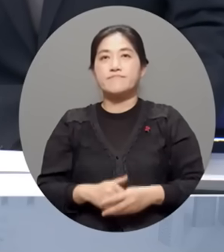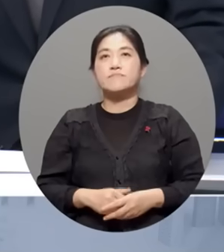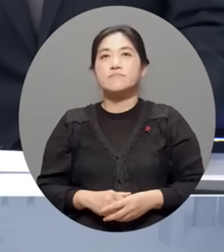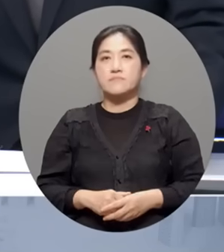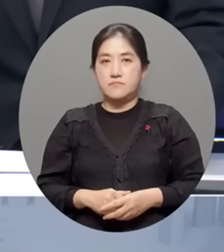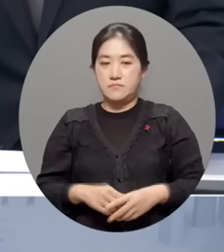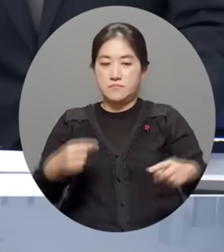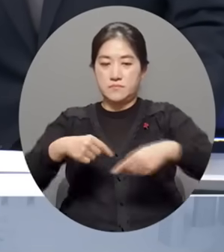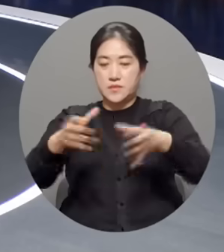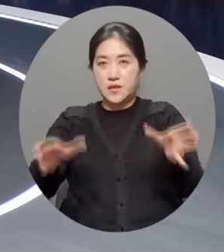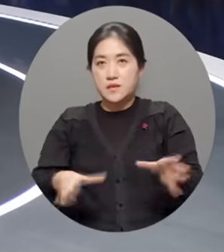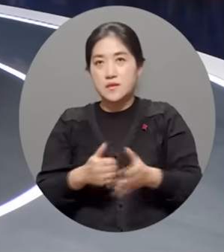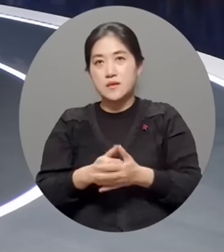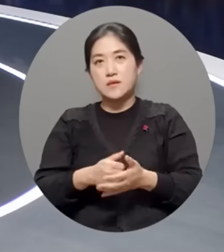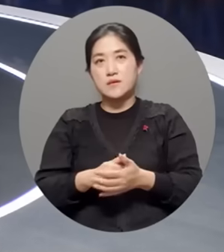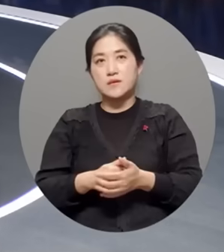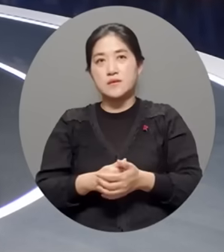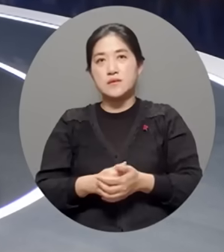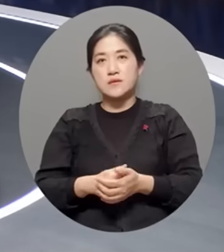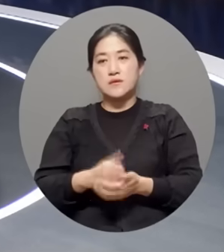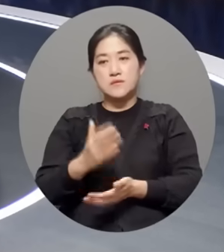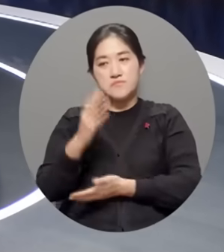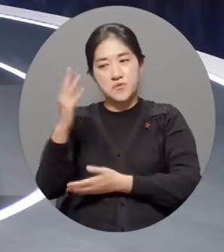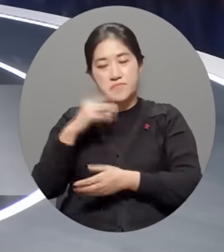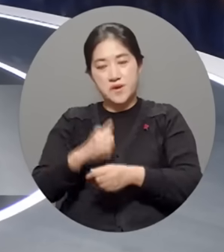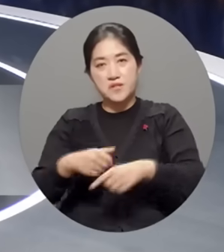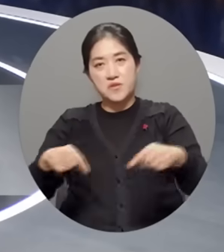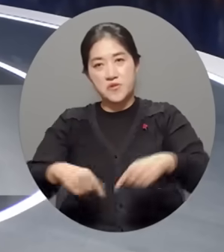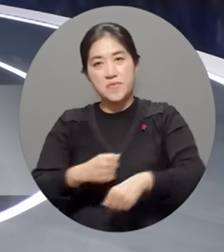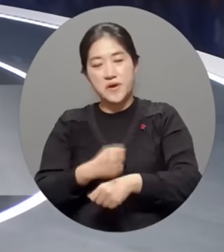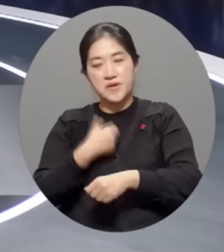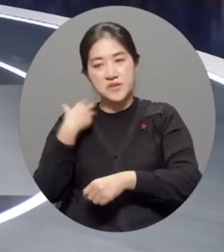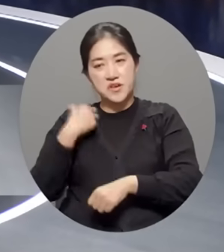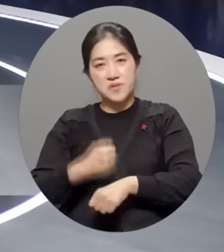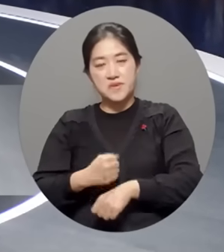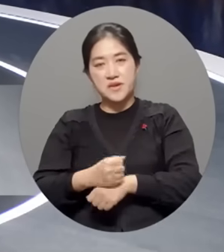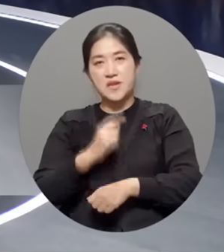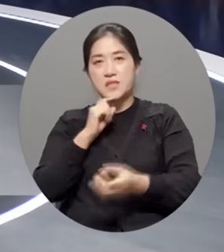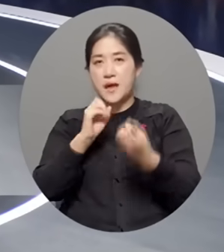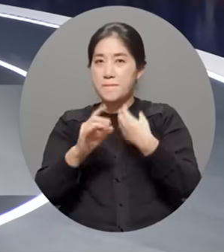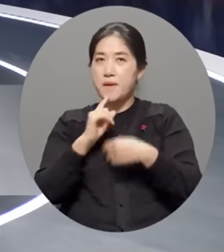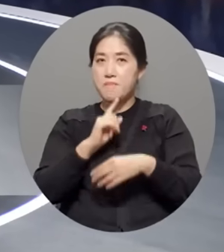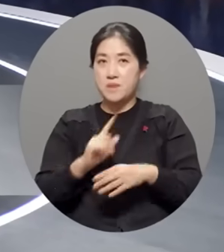이렇게 볼 수도 있을 것 같습니다. (앵커) 당내에 이야기할 사람들이 많이 있다.